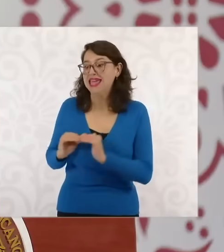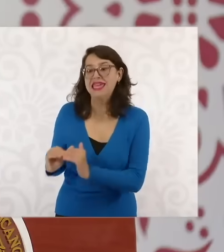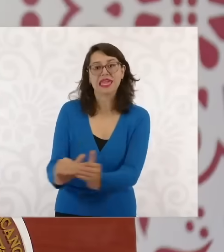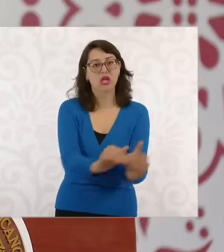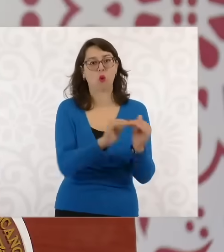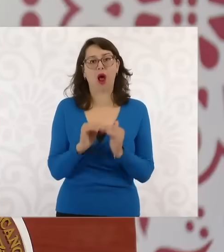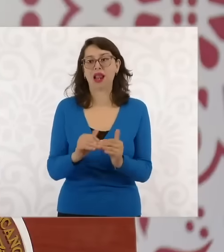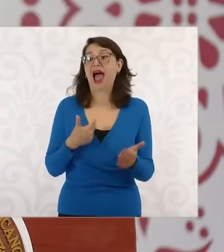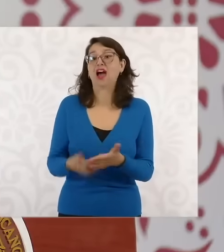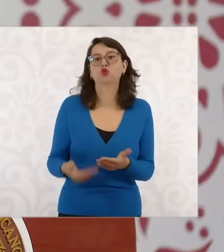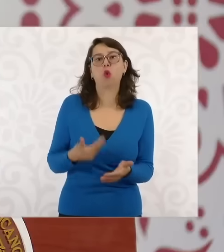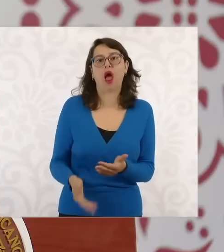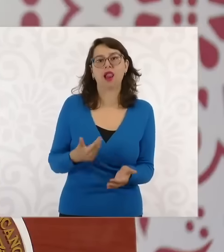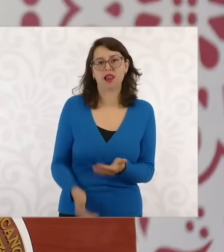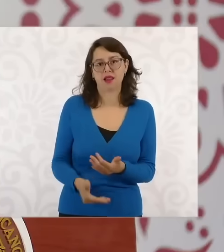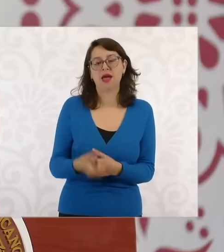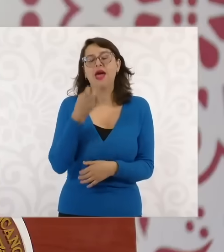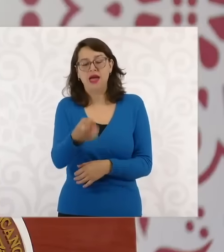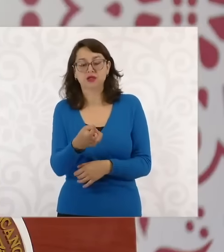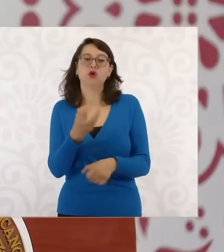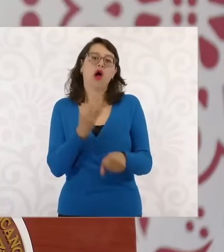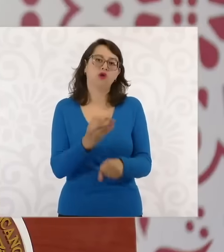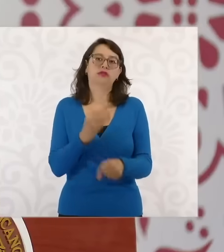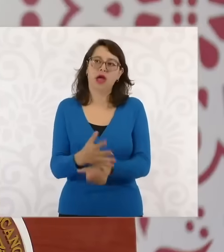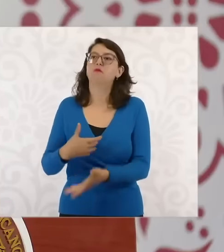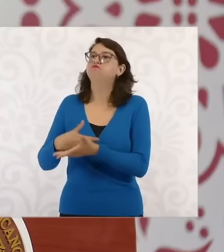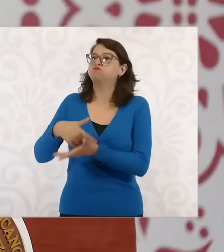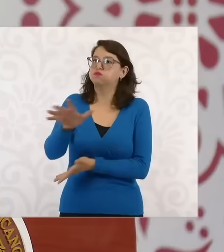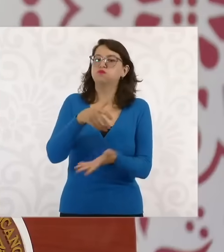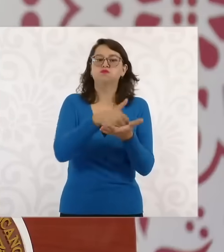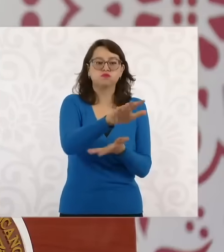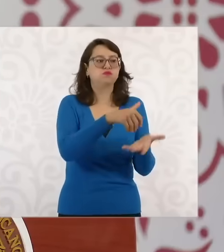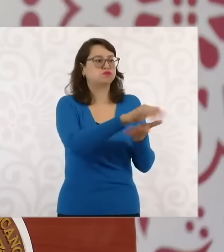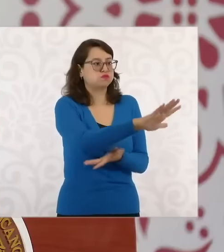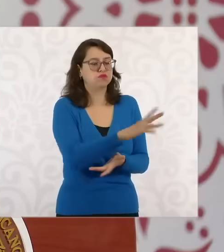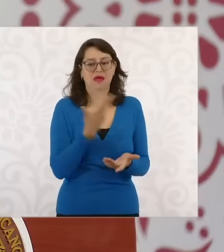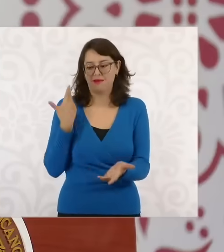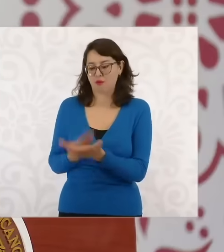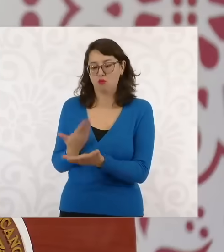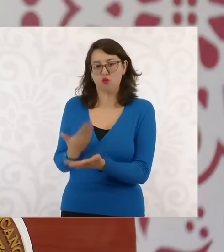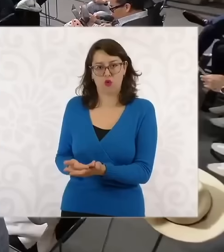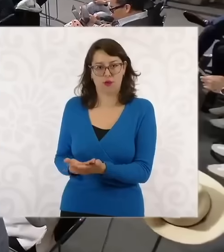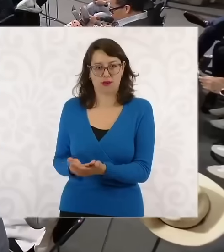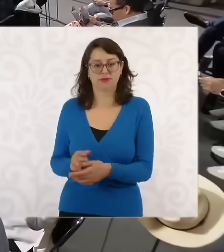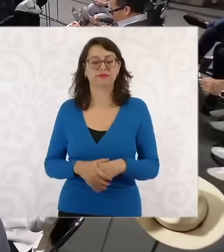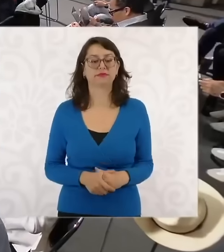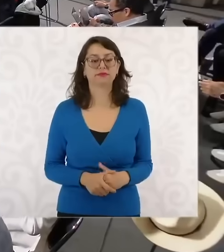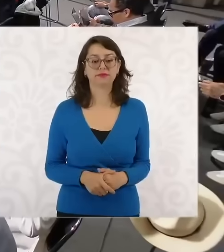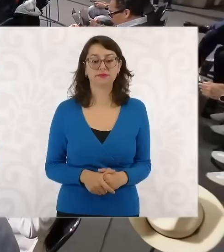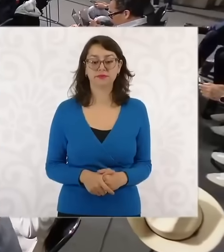se está entregando en las rutas de la salud y el que soporta la evidencia la Secretaría de Salud.